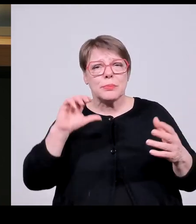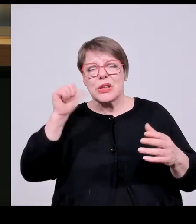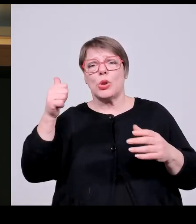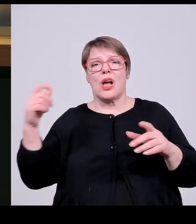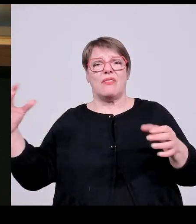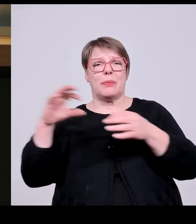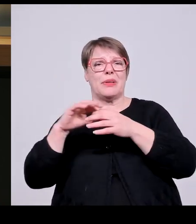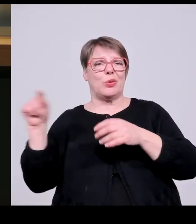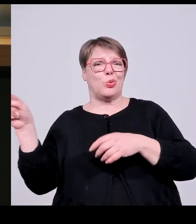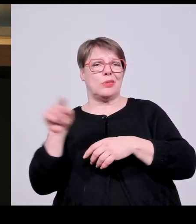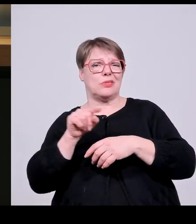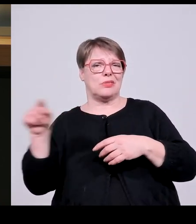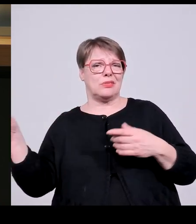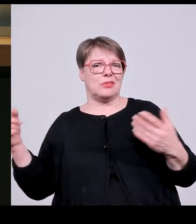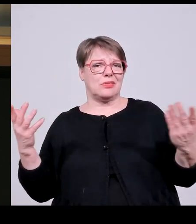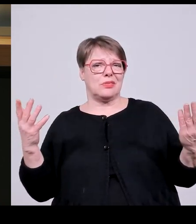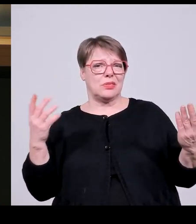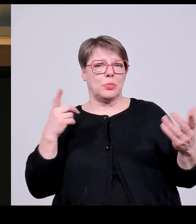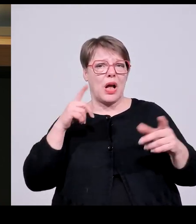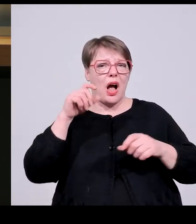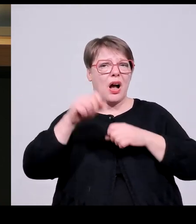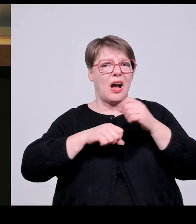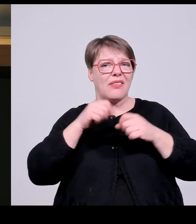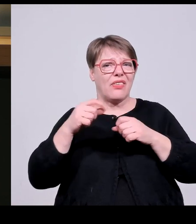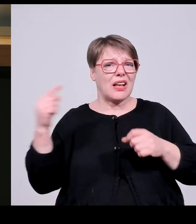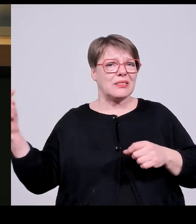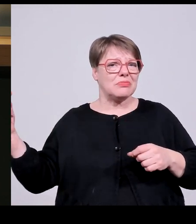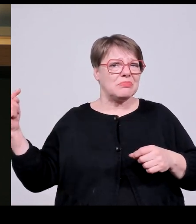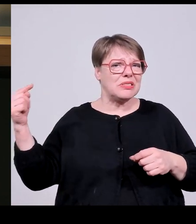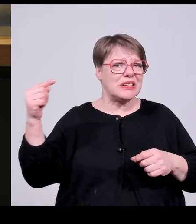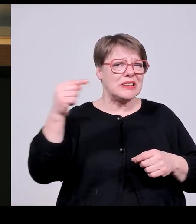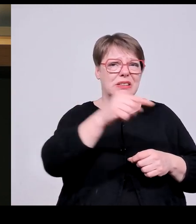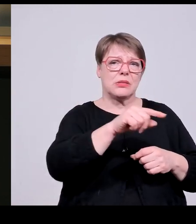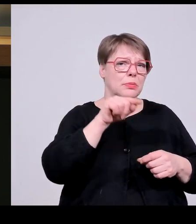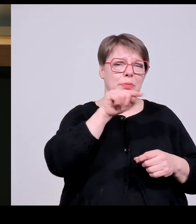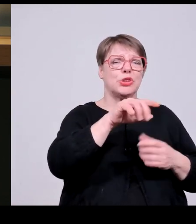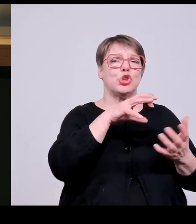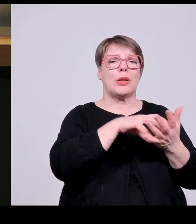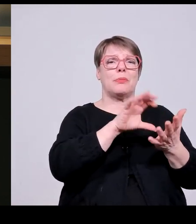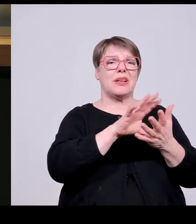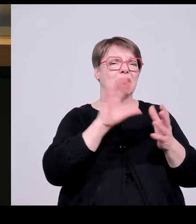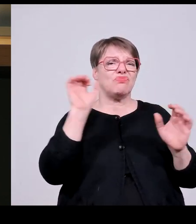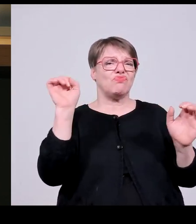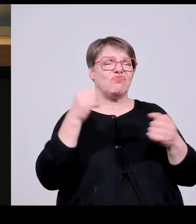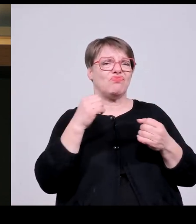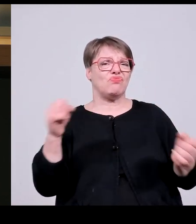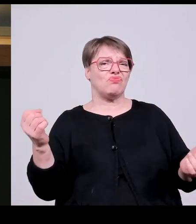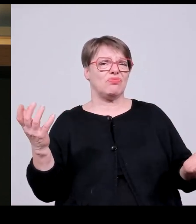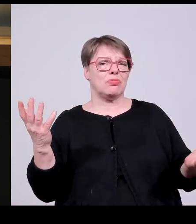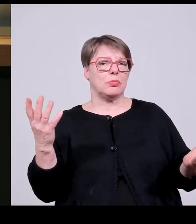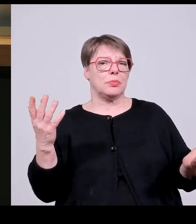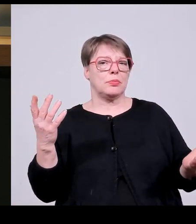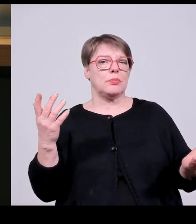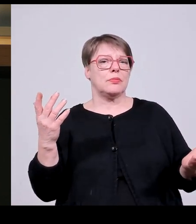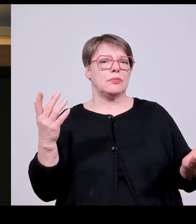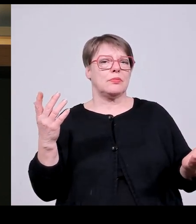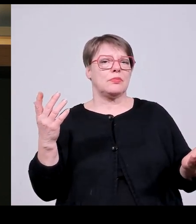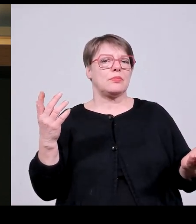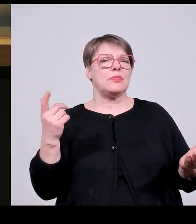oder der Radweg alles kann man parallel bauen, Alles kann man auch zur Not ergänzen. Für uns als SPD ist auch besonders wichtig, dass da schon